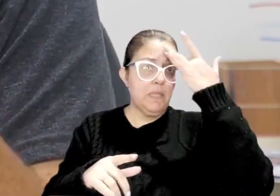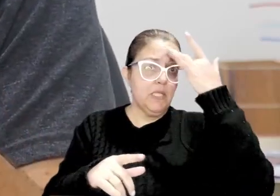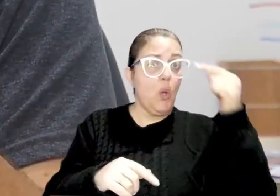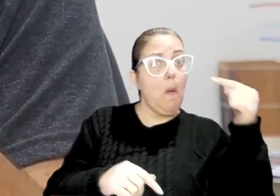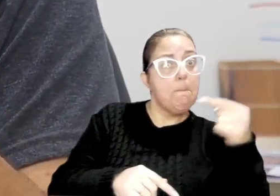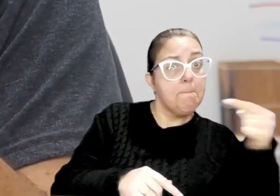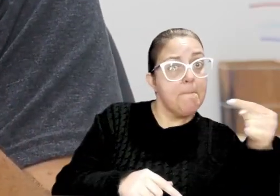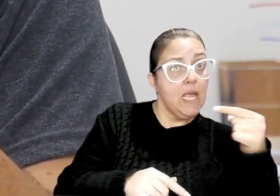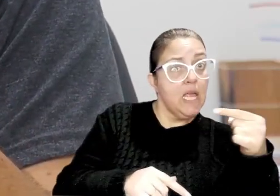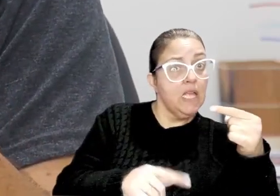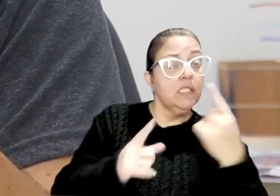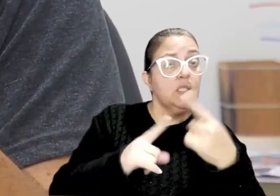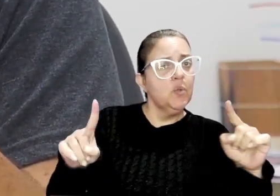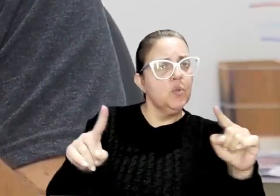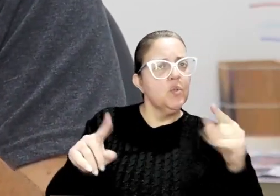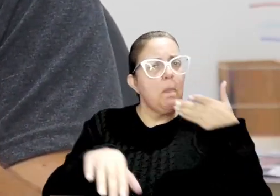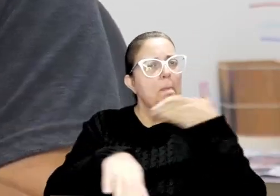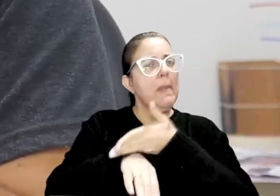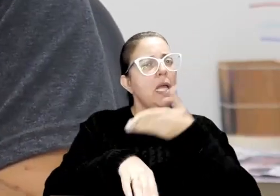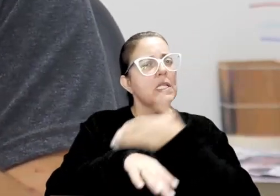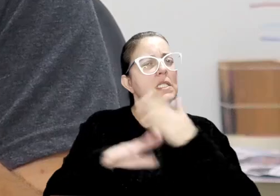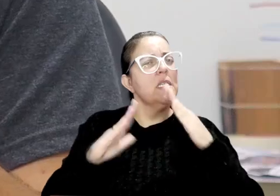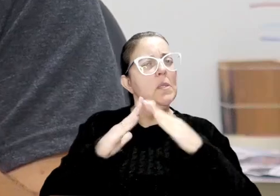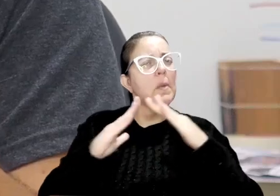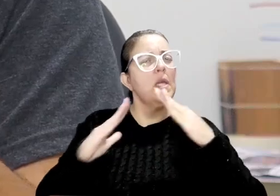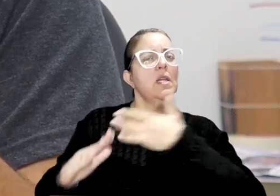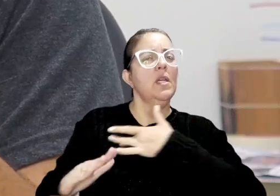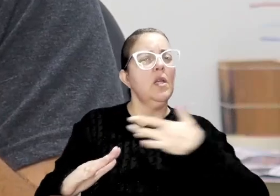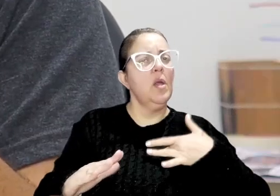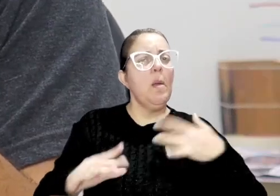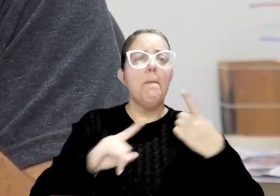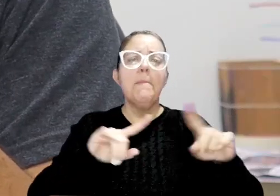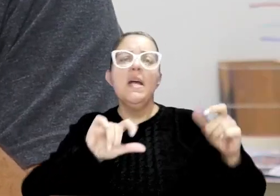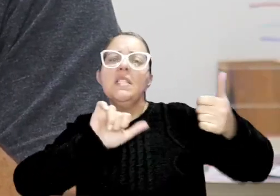ou seja nem todo mundo vai no posto posto já é uma situação extrema muita gente que vai no